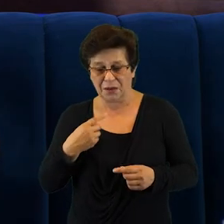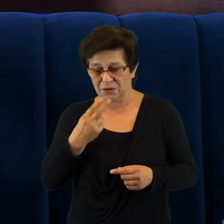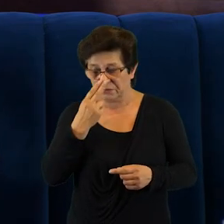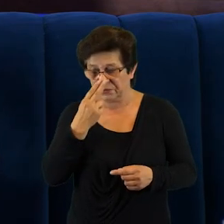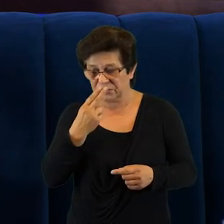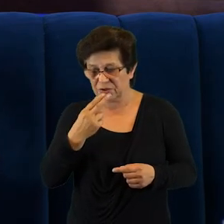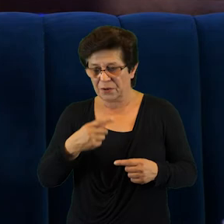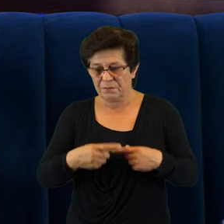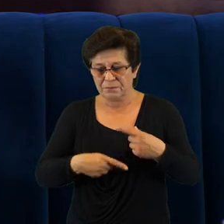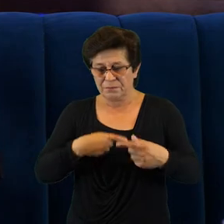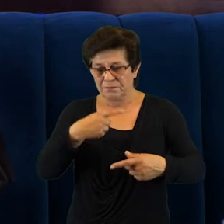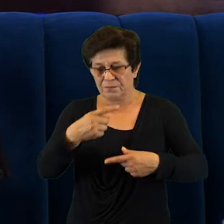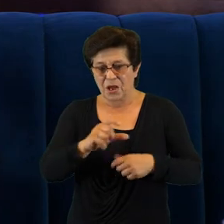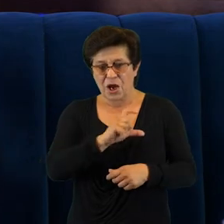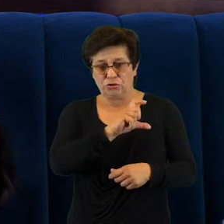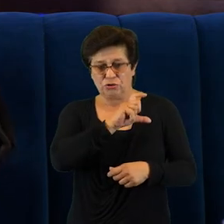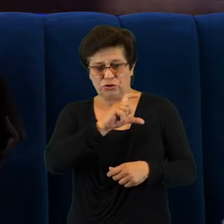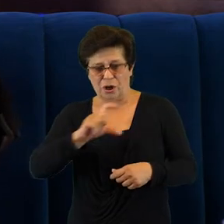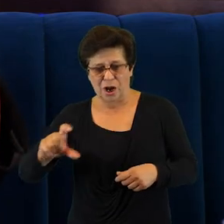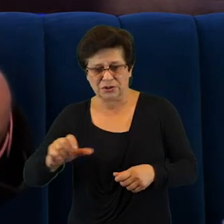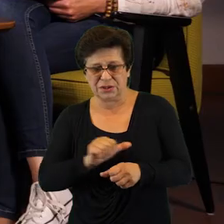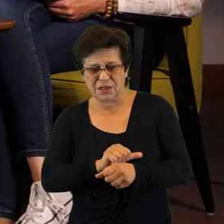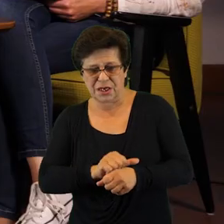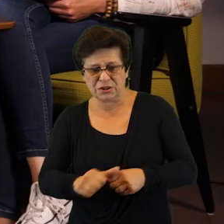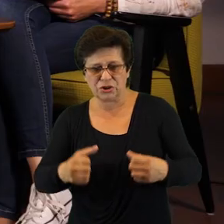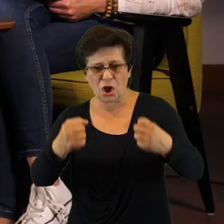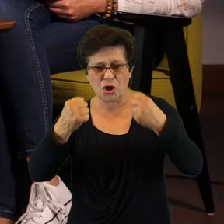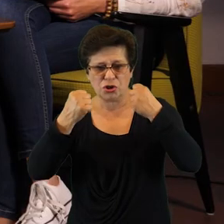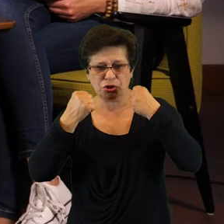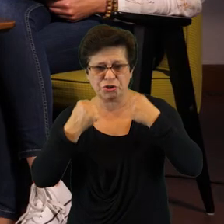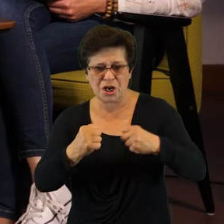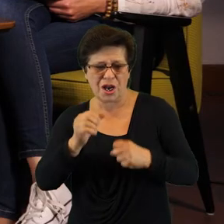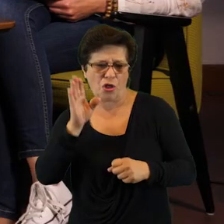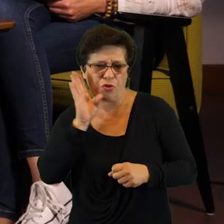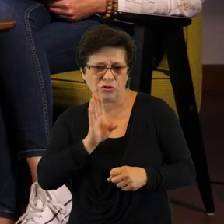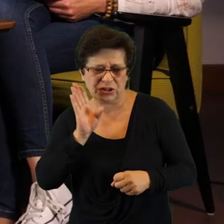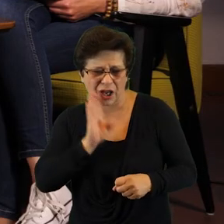narasta wola silnej tożsamości narodowej i religijnej